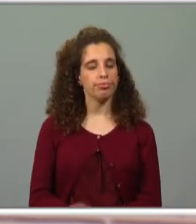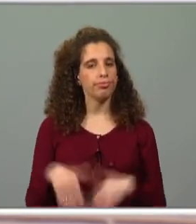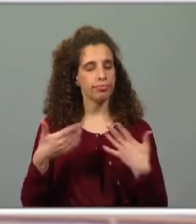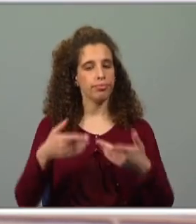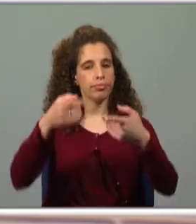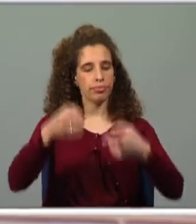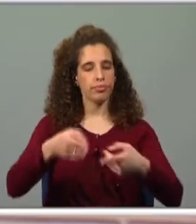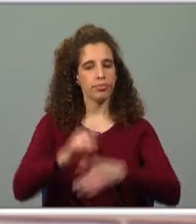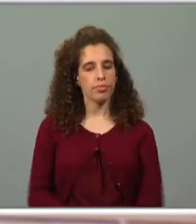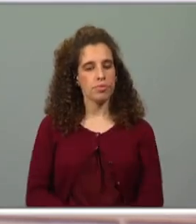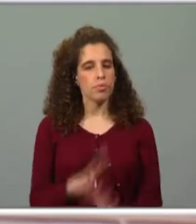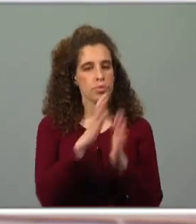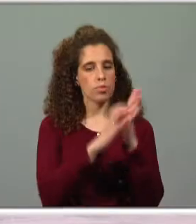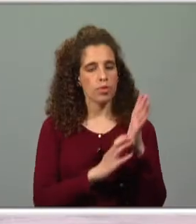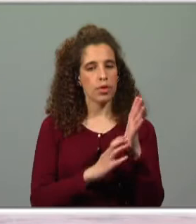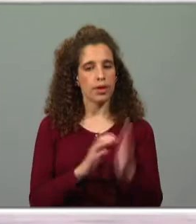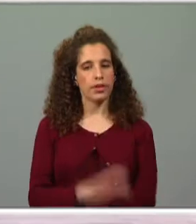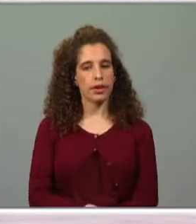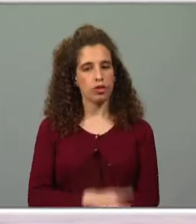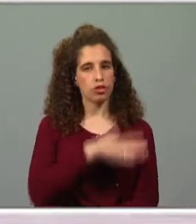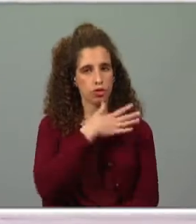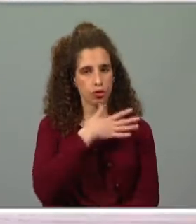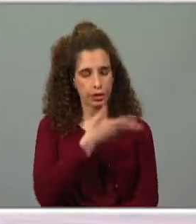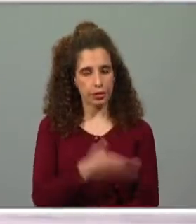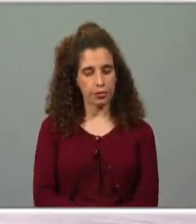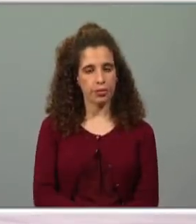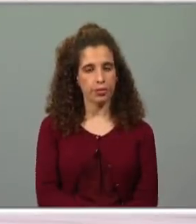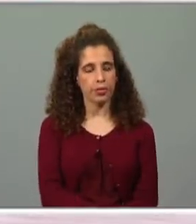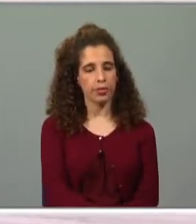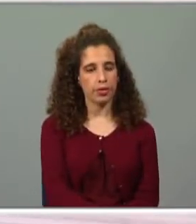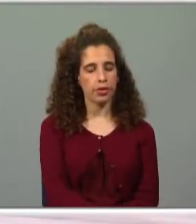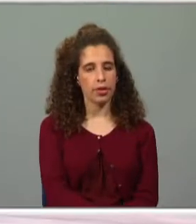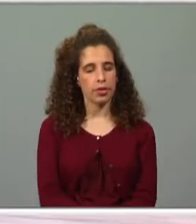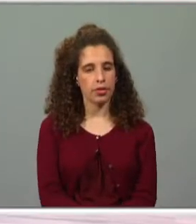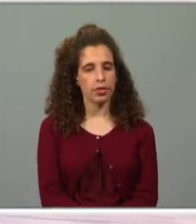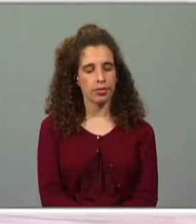começar a que o nosso descritivo só pousar aqui o nosso livro que temos que 開始我們的描述而已放在這裡我們的書，我們必須